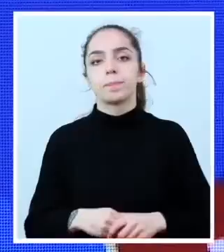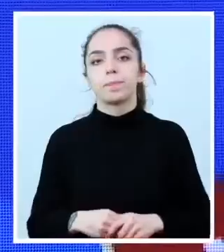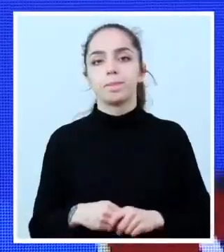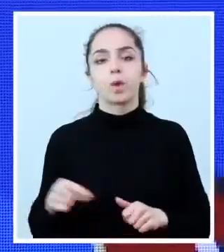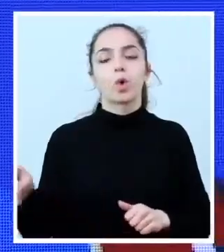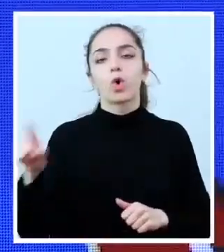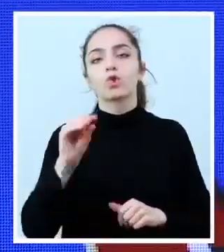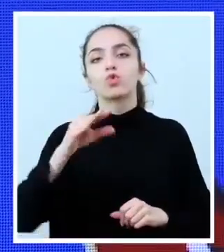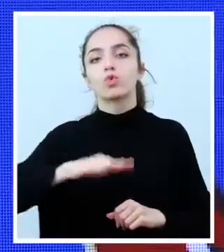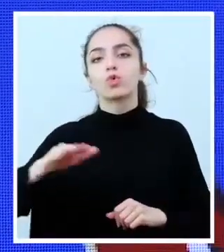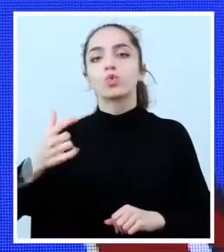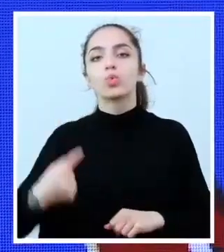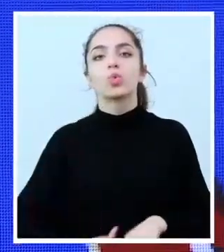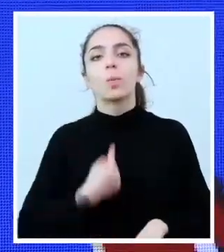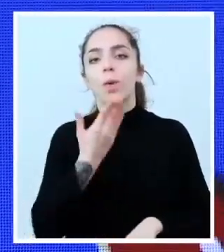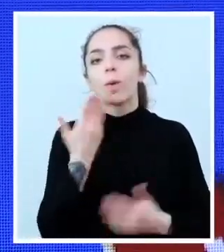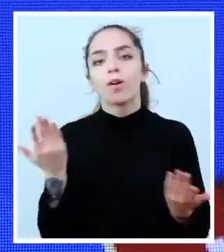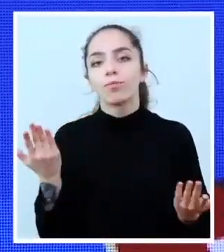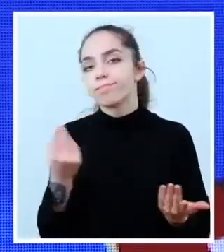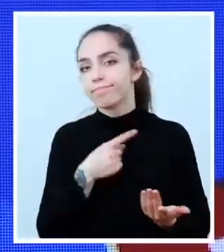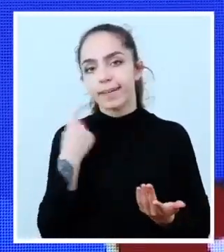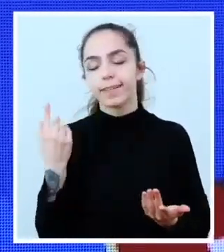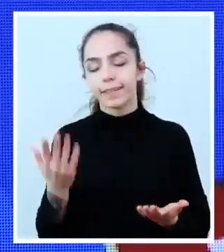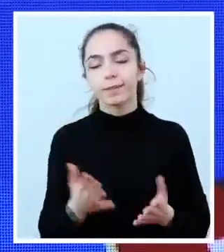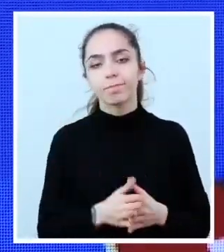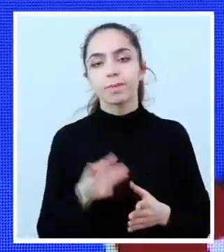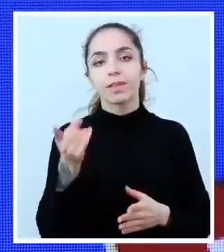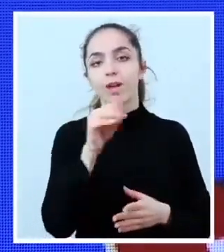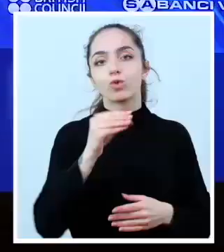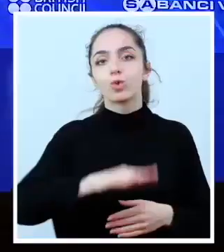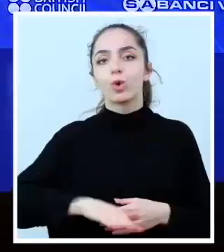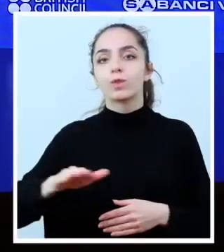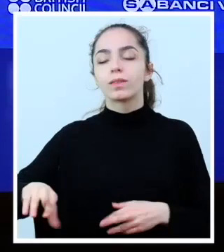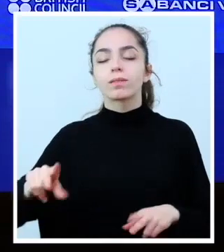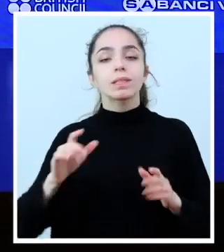Çünkü oradaki çocukların umutları yok artık ne yazık ki diğer çocuklar gibi.